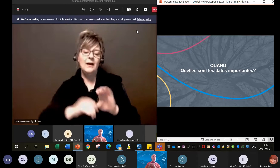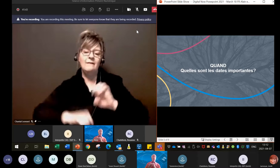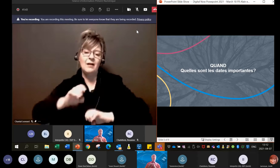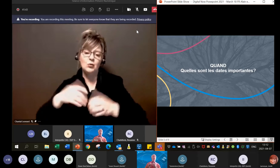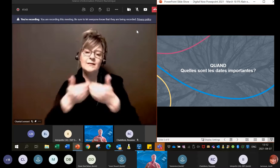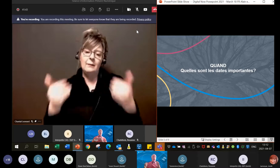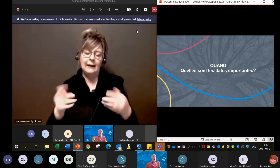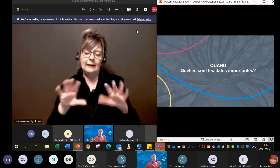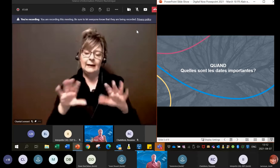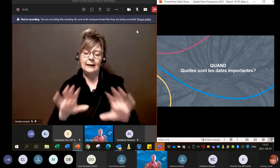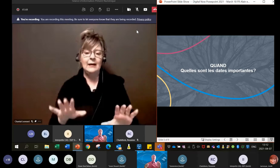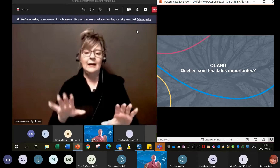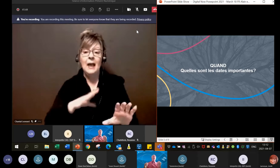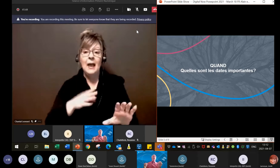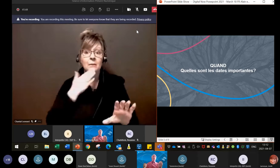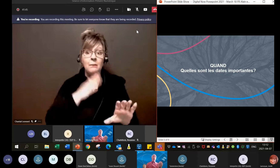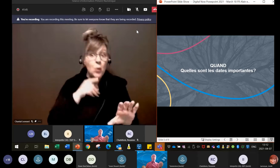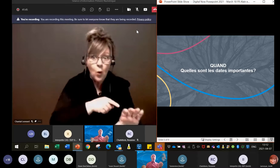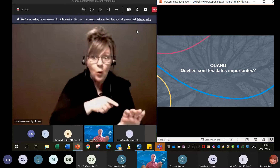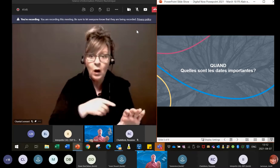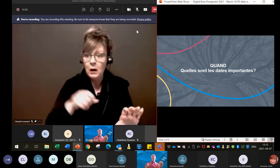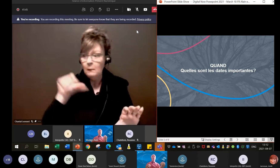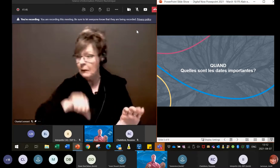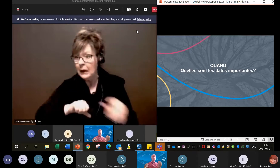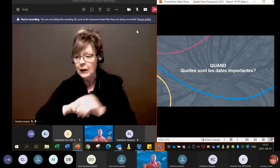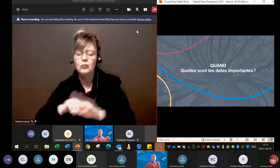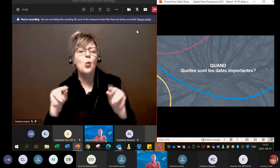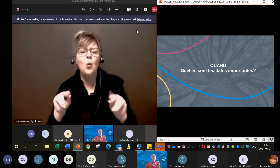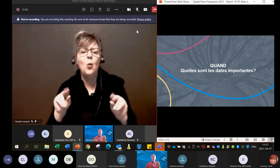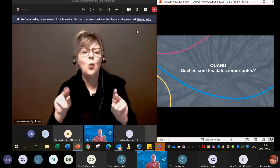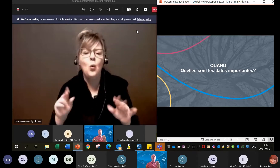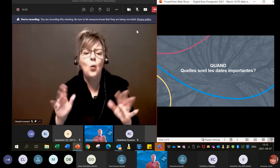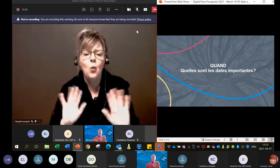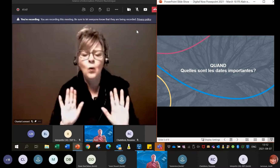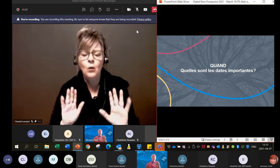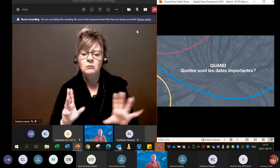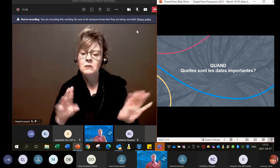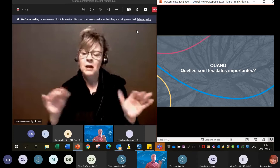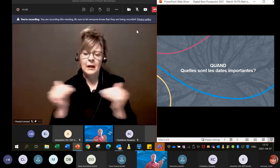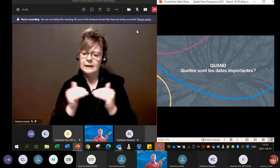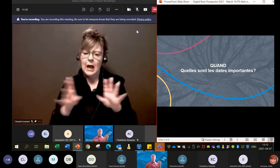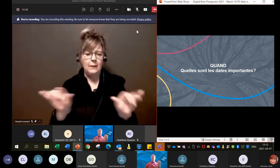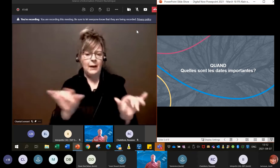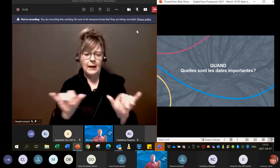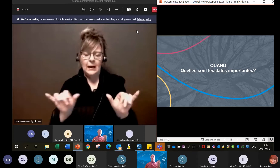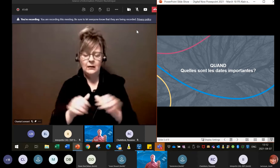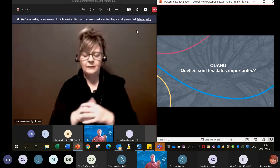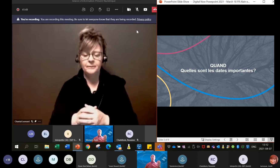il n’y a pas davantage ou de désavantage d’être dans le premier groupe ou dans le